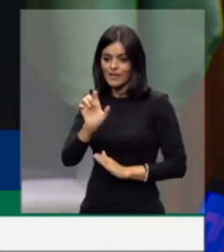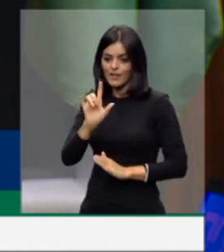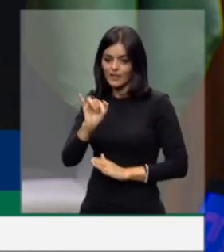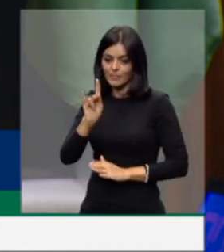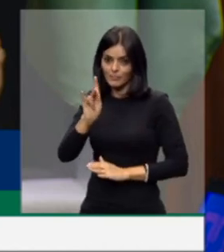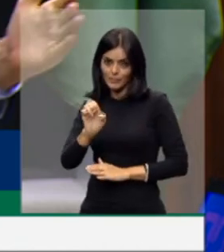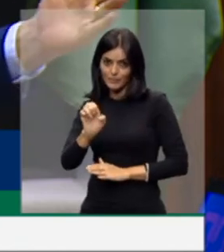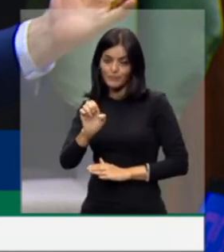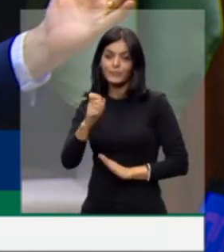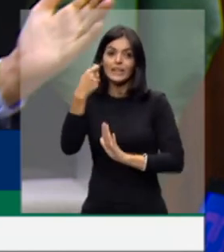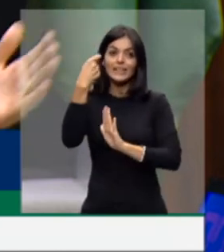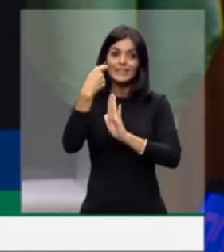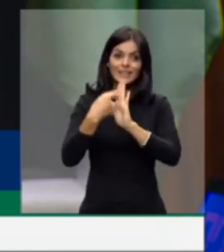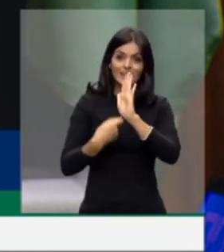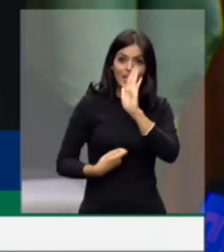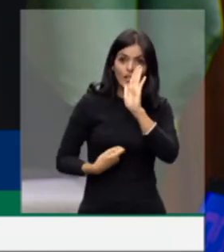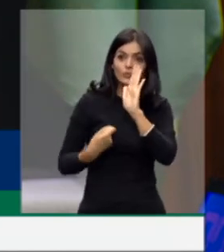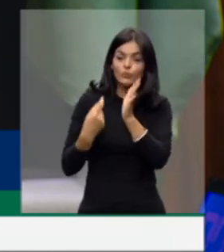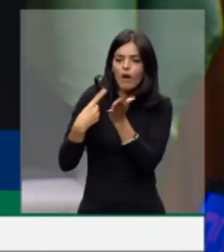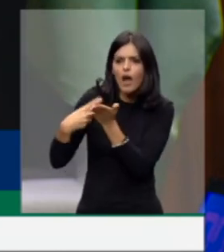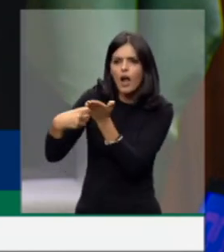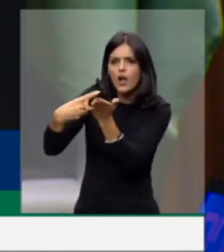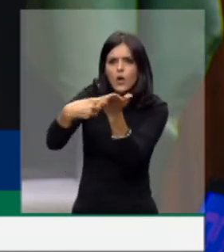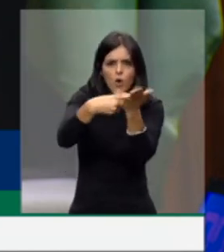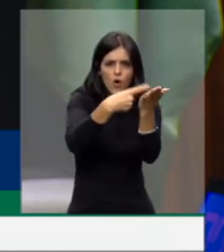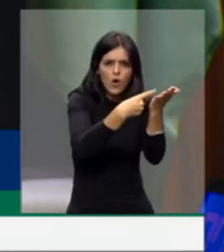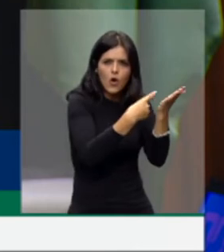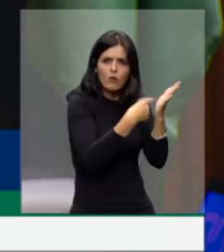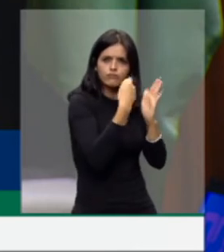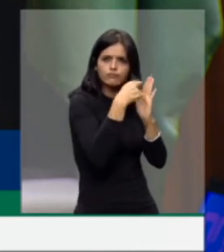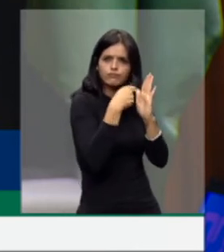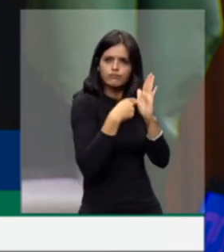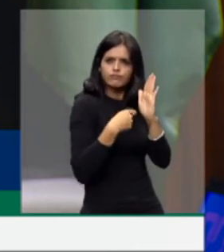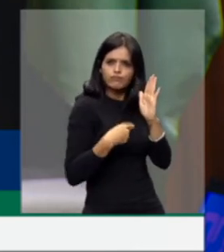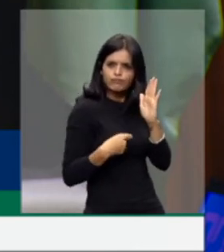APROVAR O QUE VEM DO SENADO QUE É O TEXTO DO DEPUTADO PARLAMENTAR, COLEGA NOSSO, FELIPE RIGONI. O TEXTO